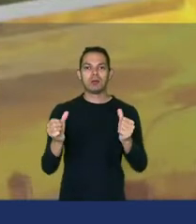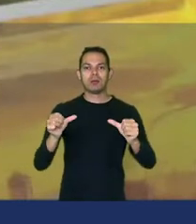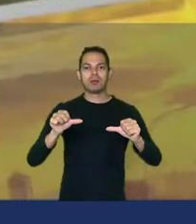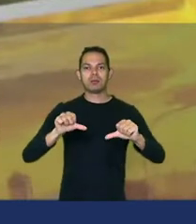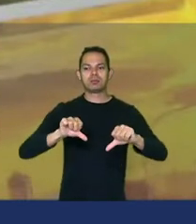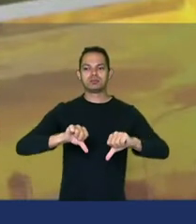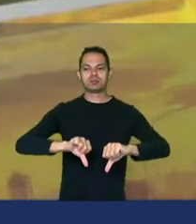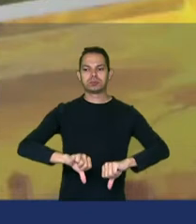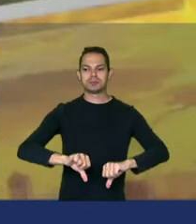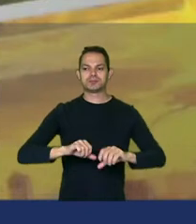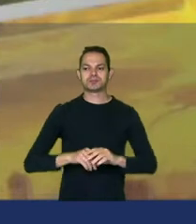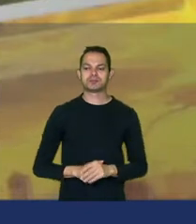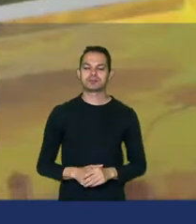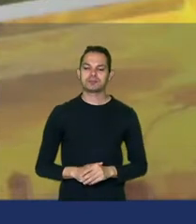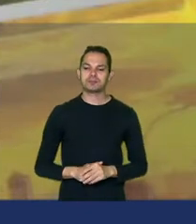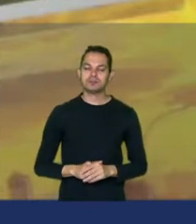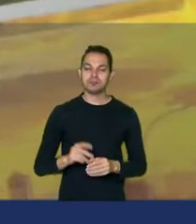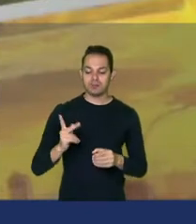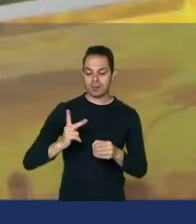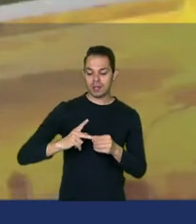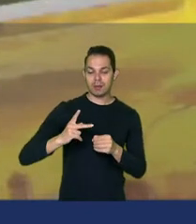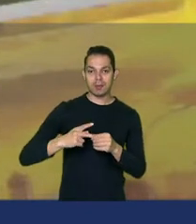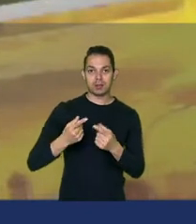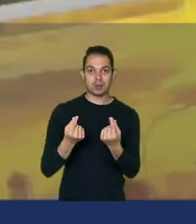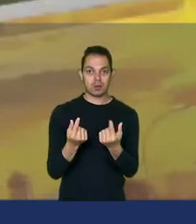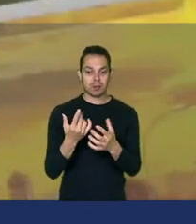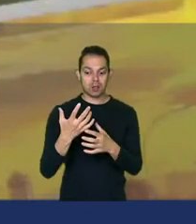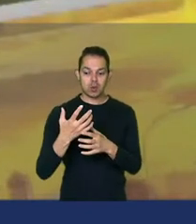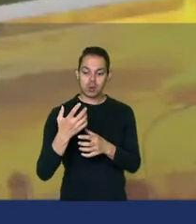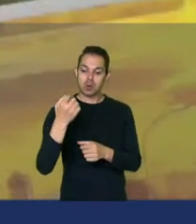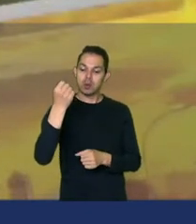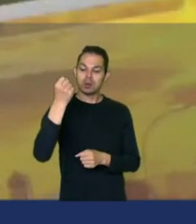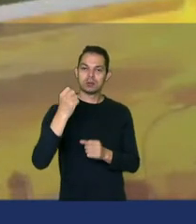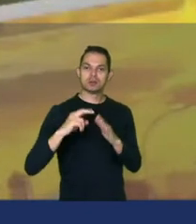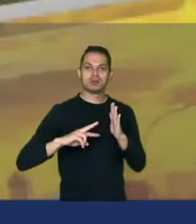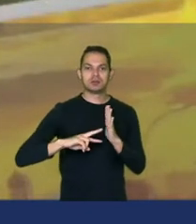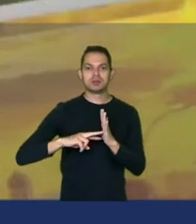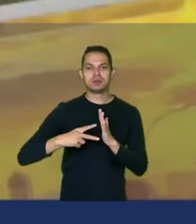ATOLANDO NA POBREZA. ESSE LUCRO DA PETROBRAS REPRESENTA